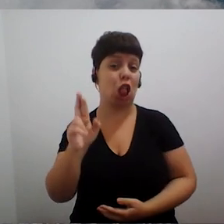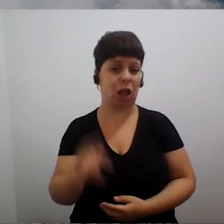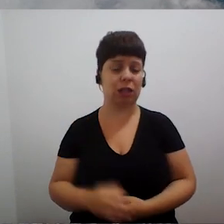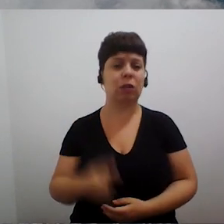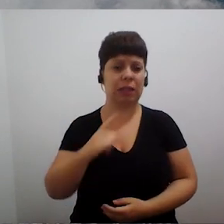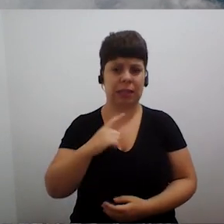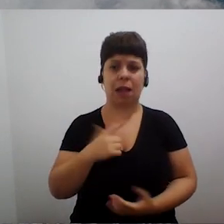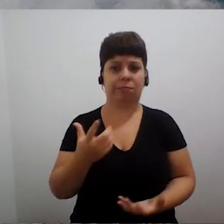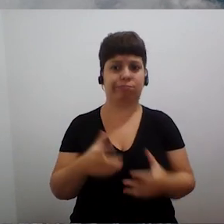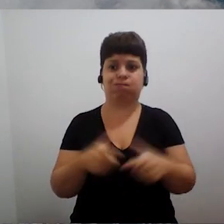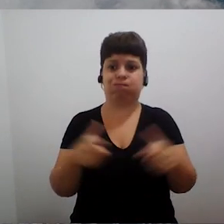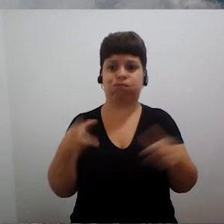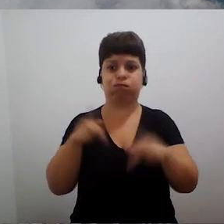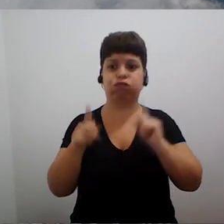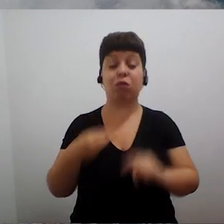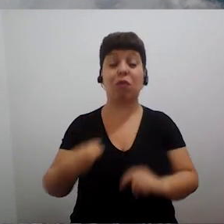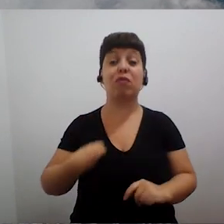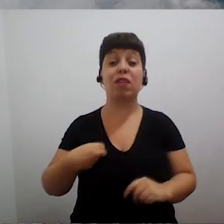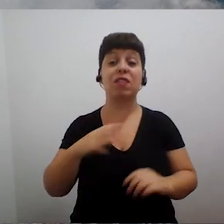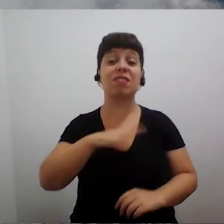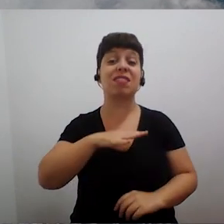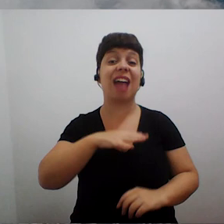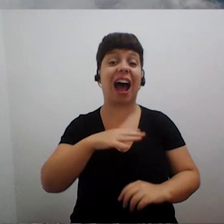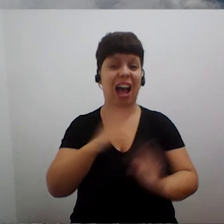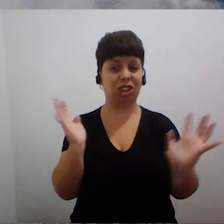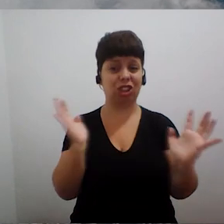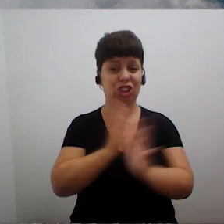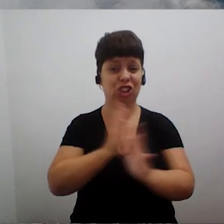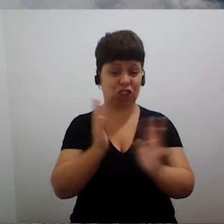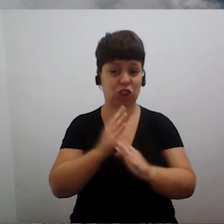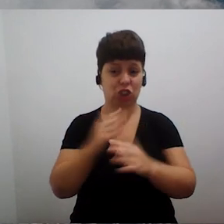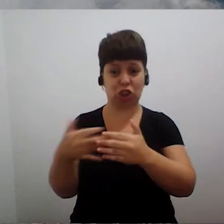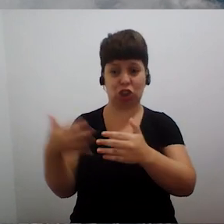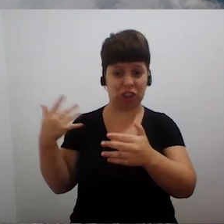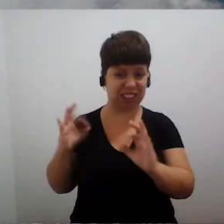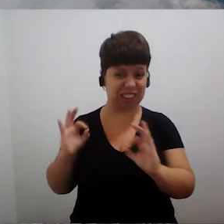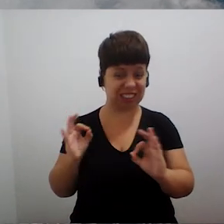vivendo nas cidades, já nas últimas décadas a gente entende que essa aproximação com